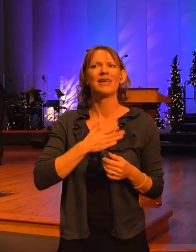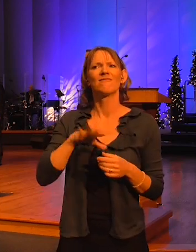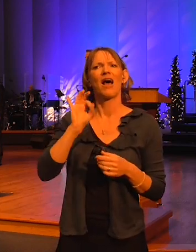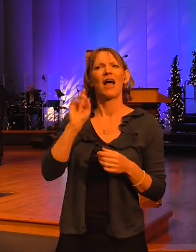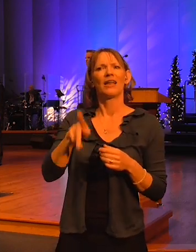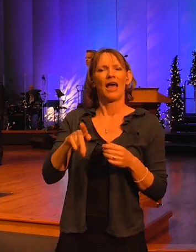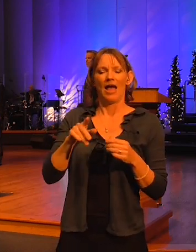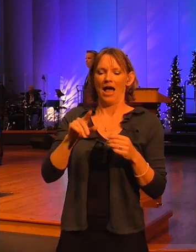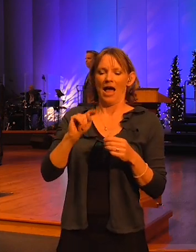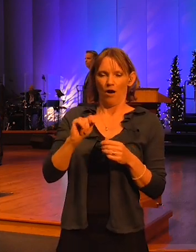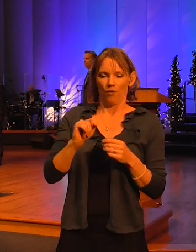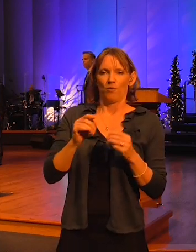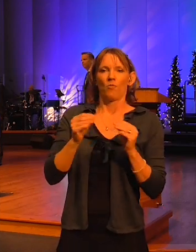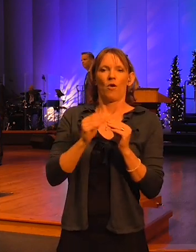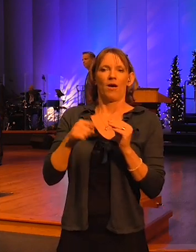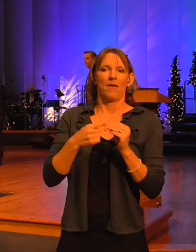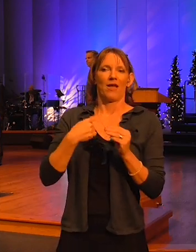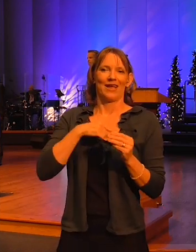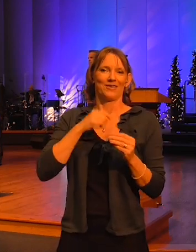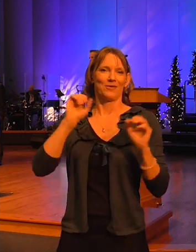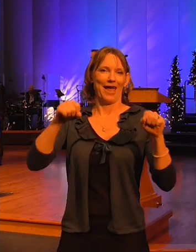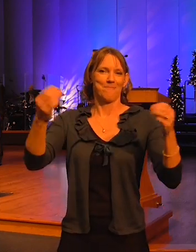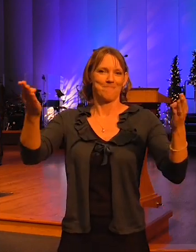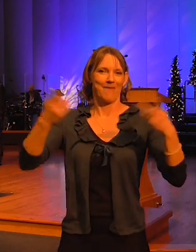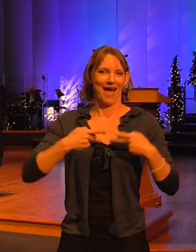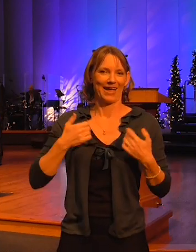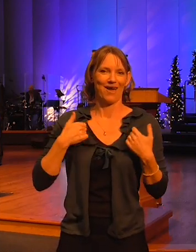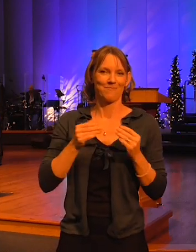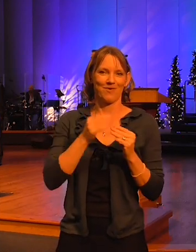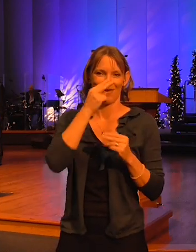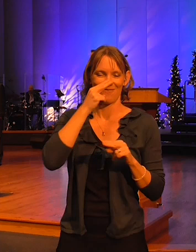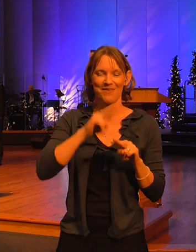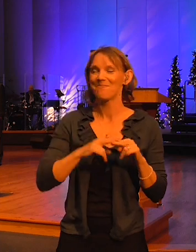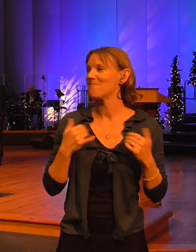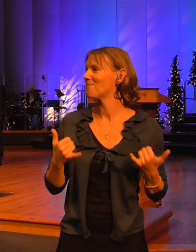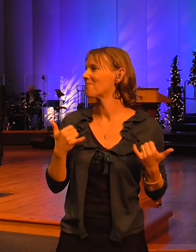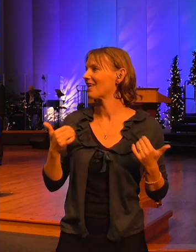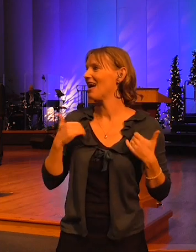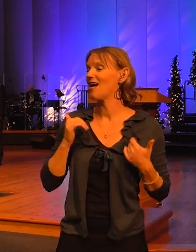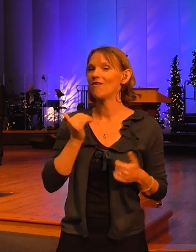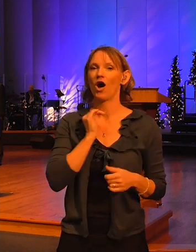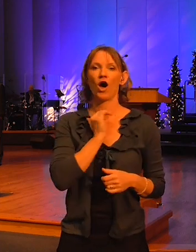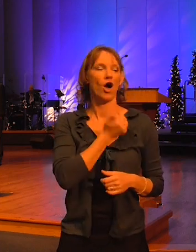y divertirse un poco más y ahora mismo tenemos a nuestros practicantes que han venido al